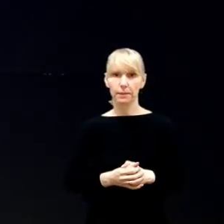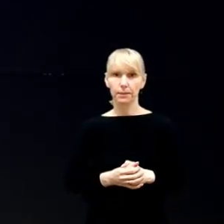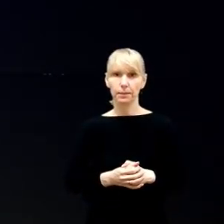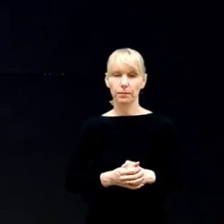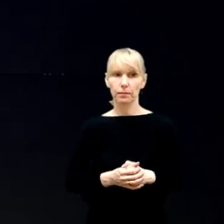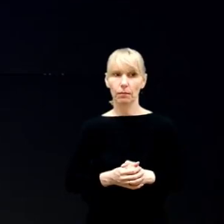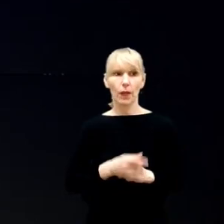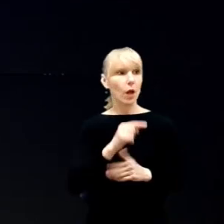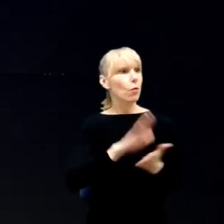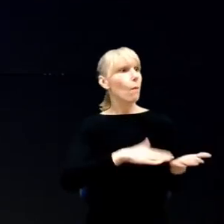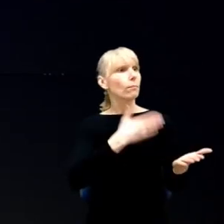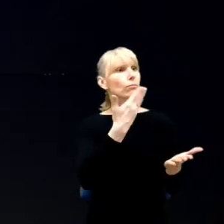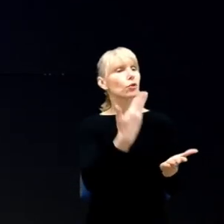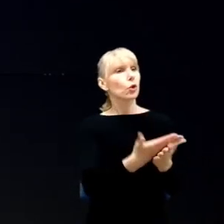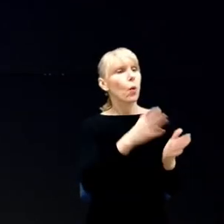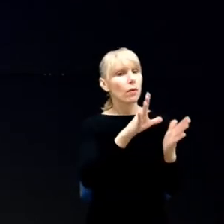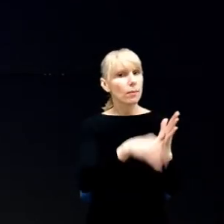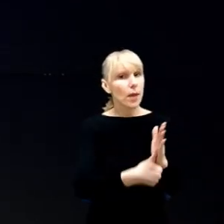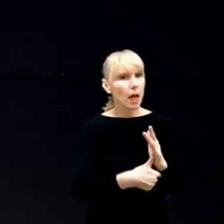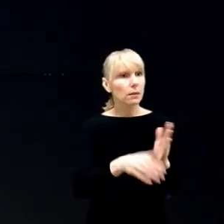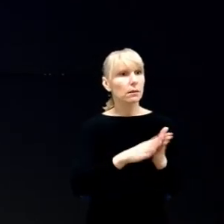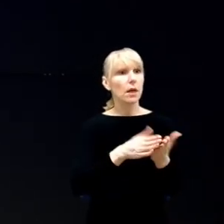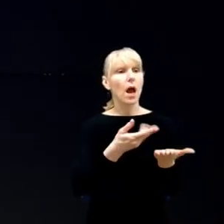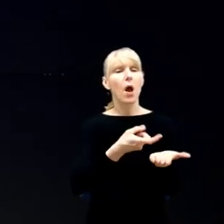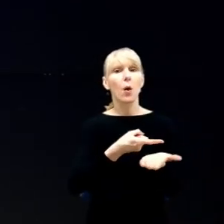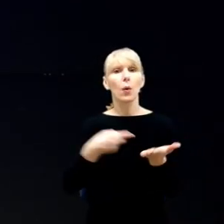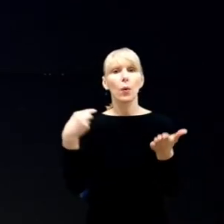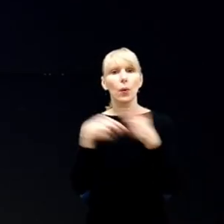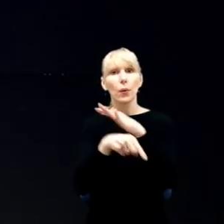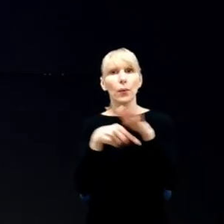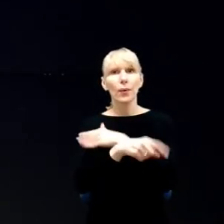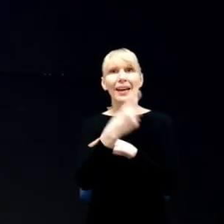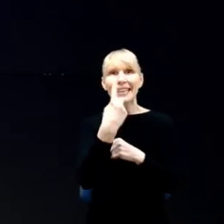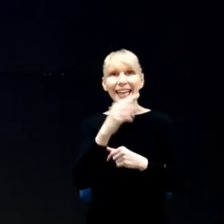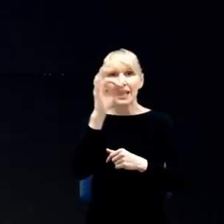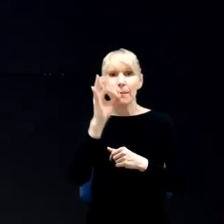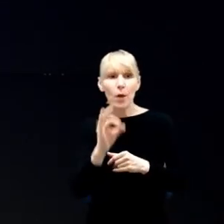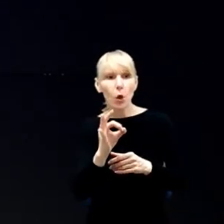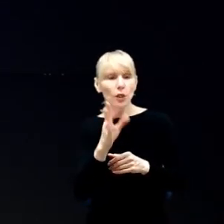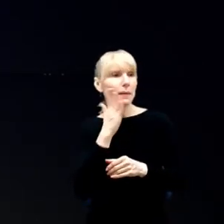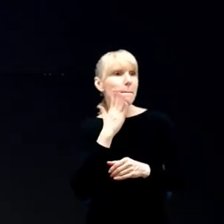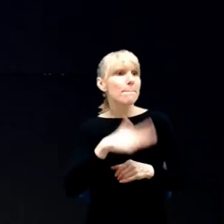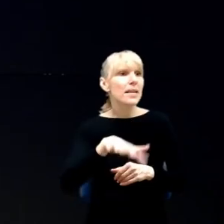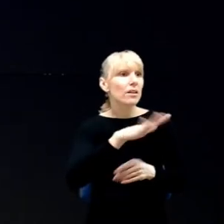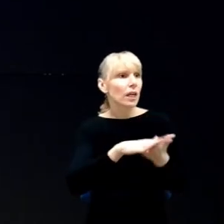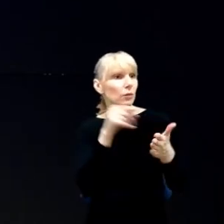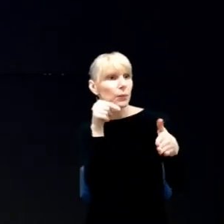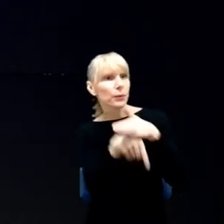w którym ubywa rocznie jeden procent mieszkańców. Ubywa jeden procent mieszkańców.